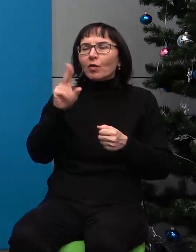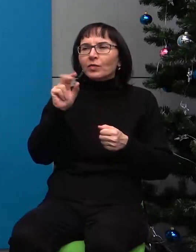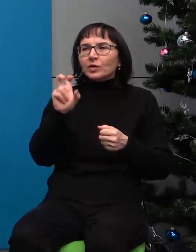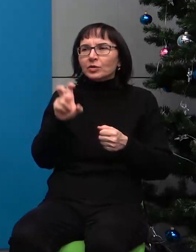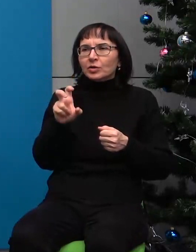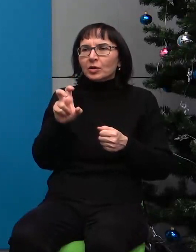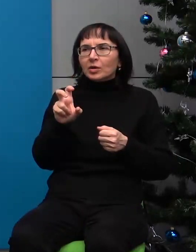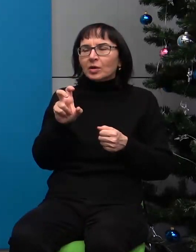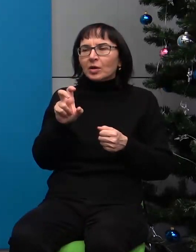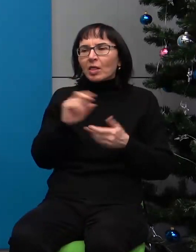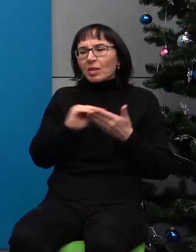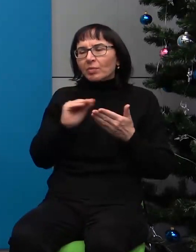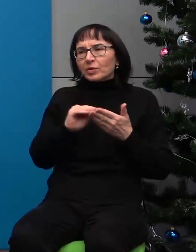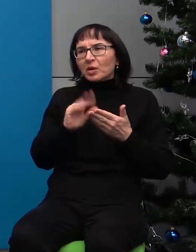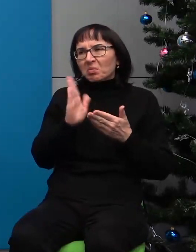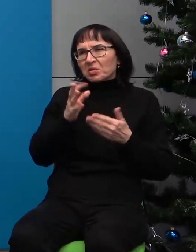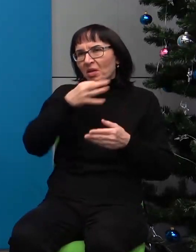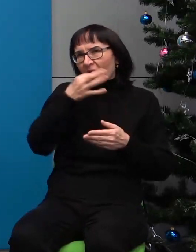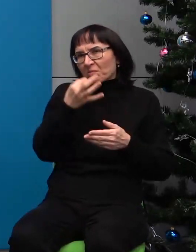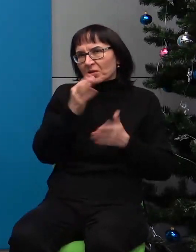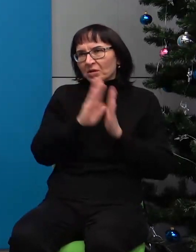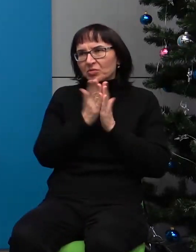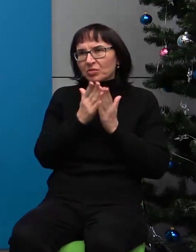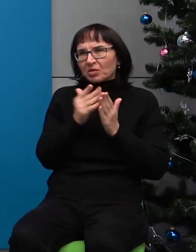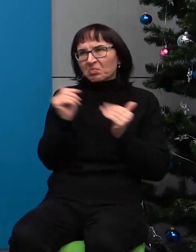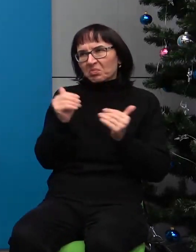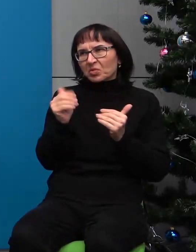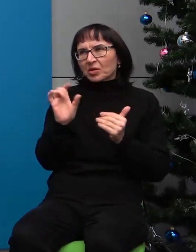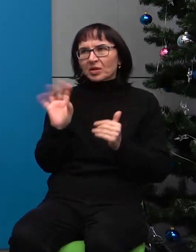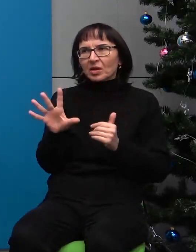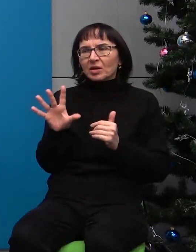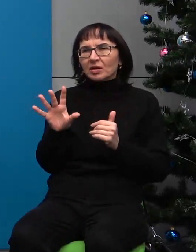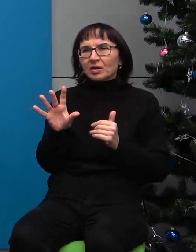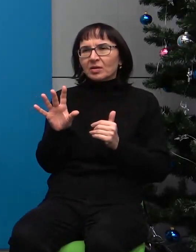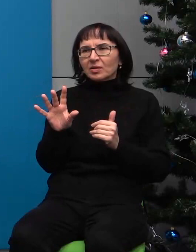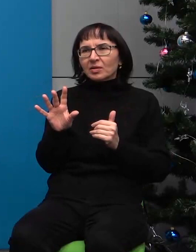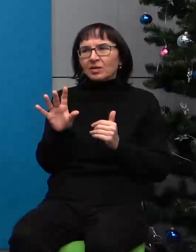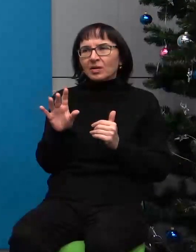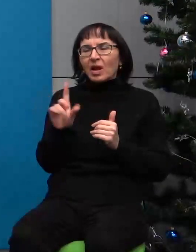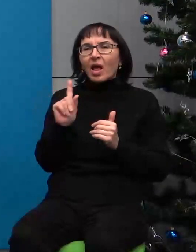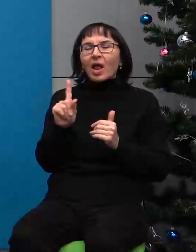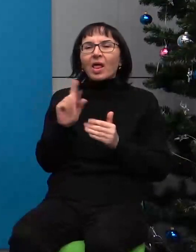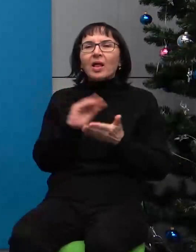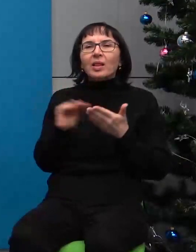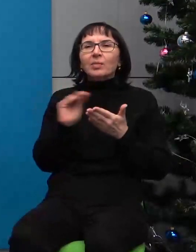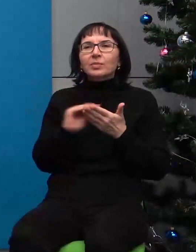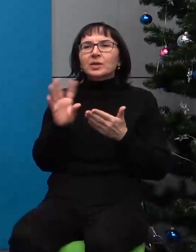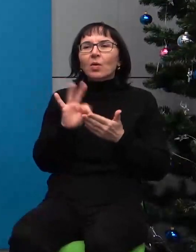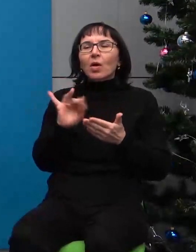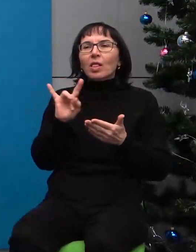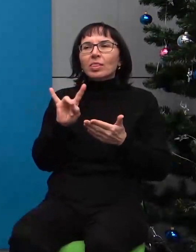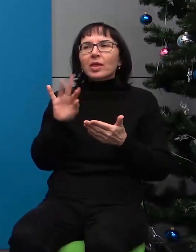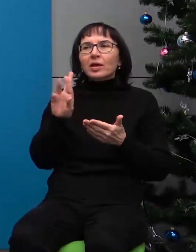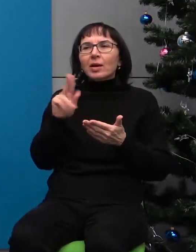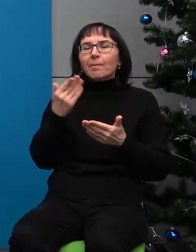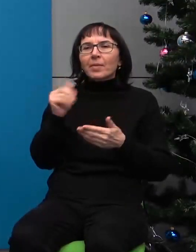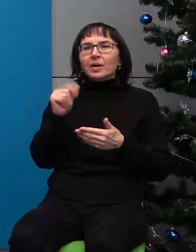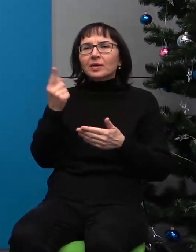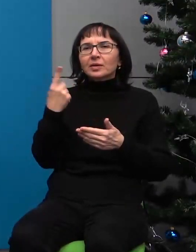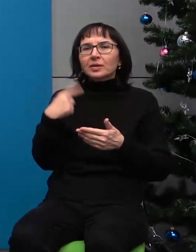Co Tyrmand to byłaby lepsza książka. No może by była, ale to nie on ją napisał, tylko to Tyrmand napisał. Tak jak to pan, pani czy ja